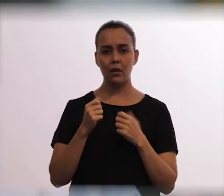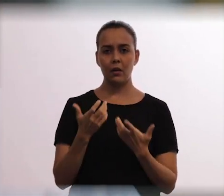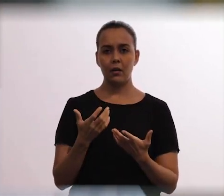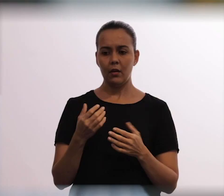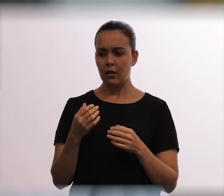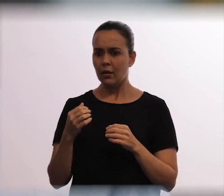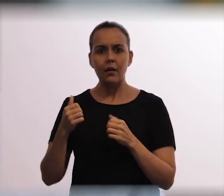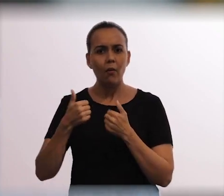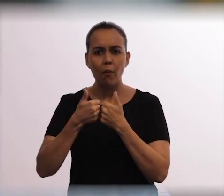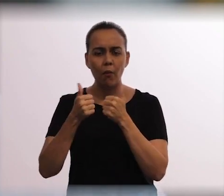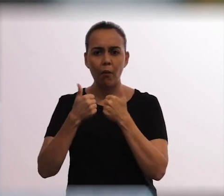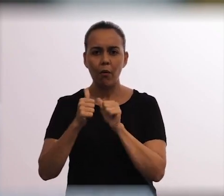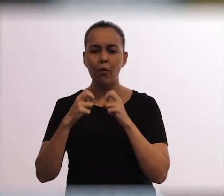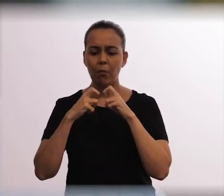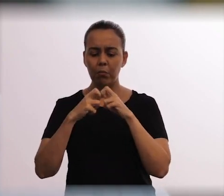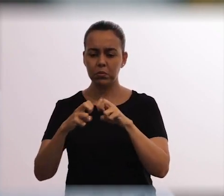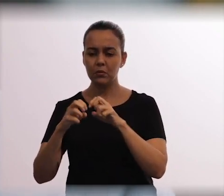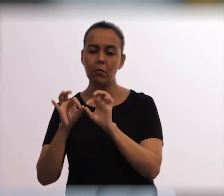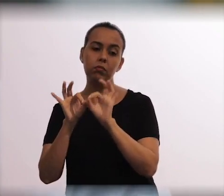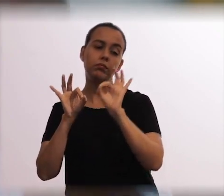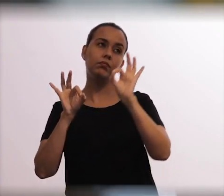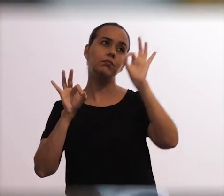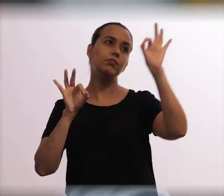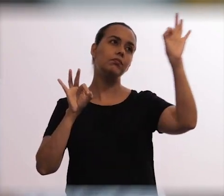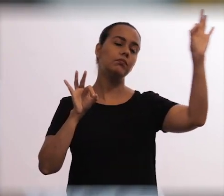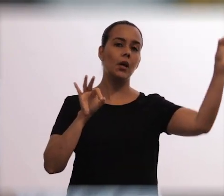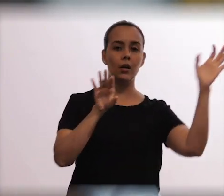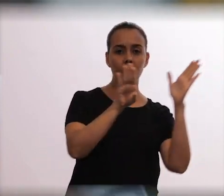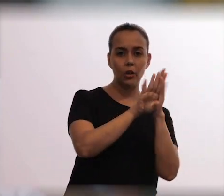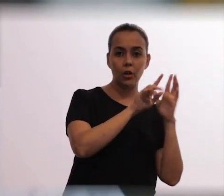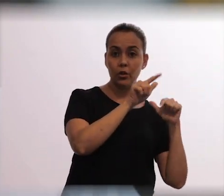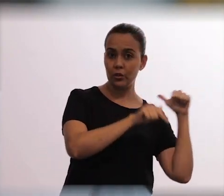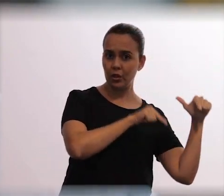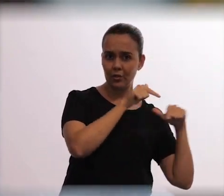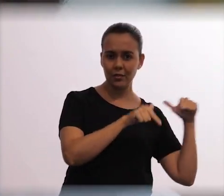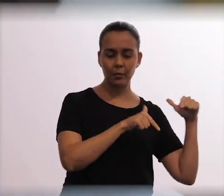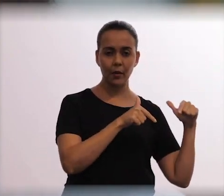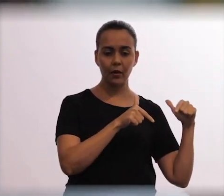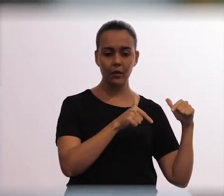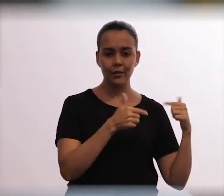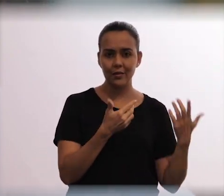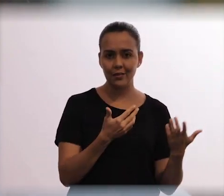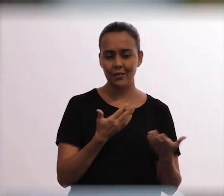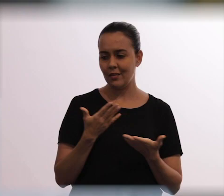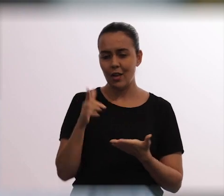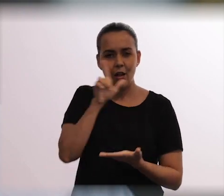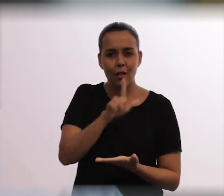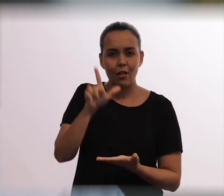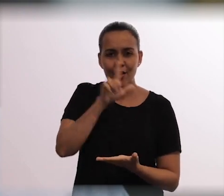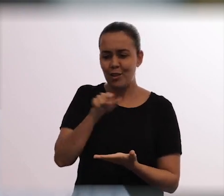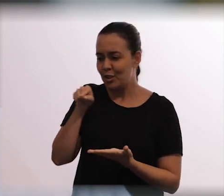no deslocamento na cidade, você começa superpor os layers, vai dar sempre nos mesmos territórios e a esse território de